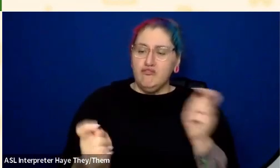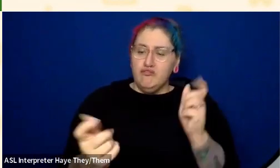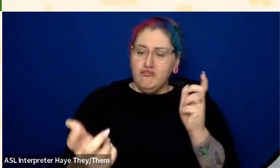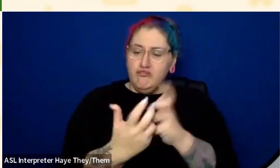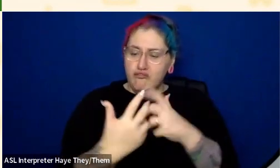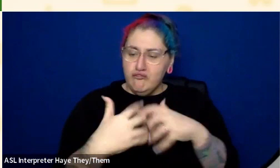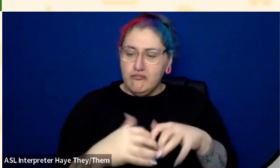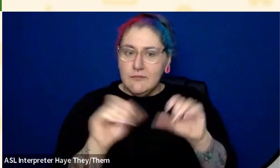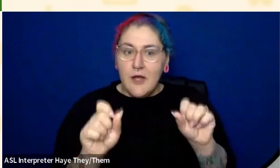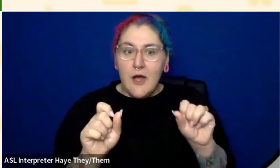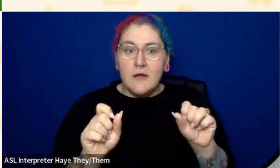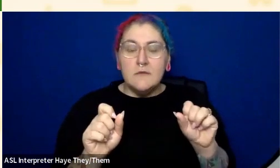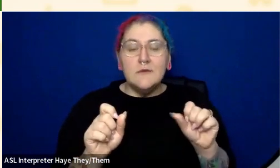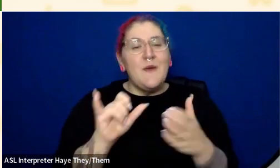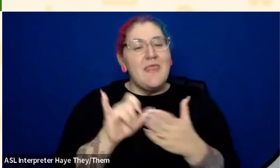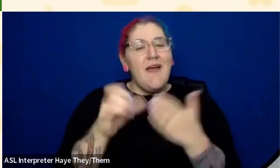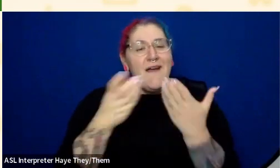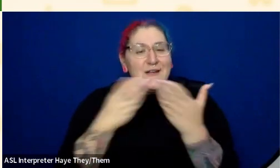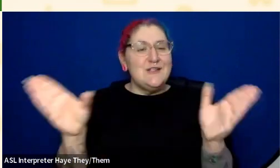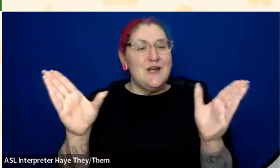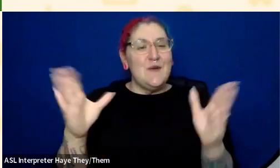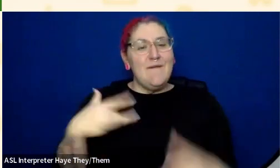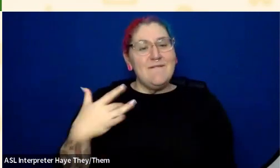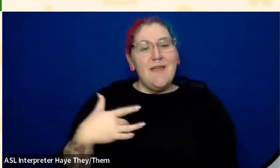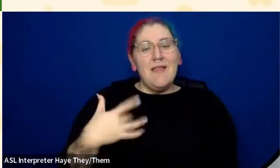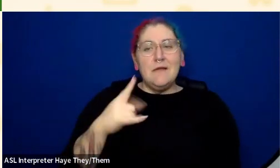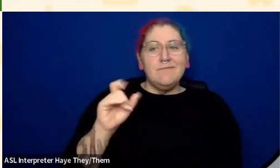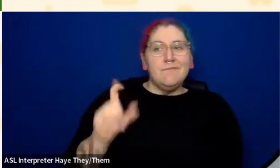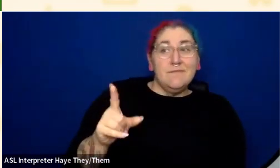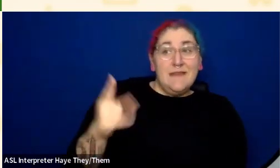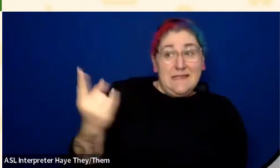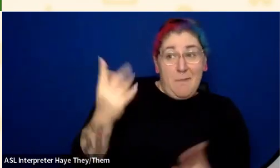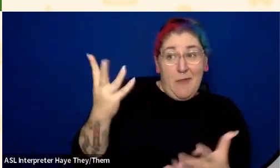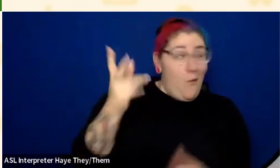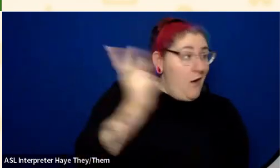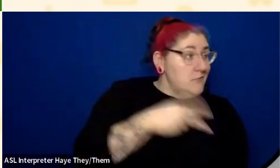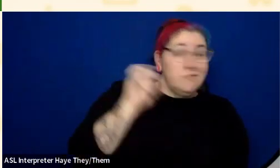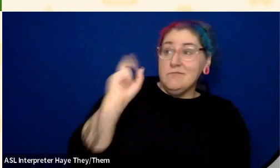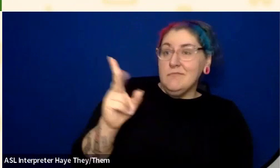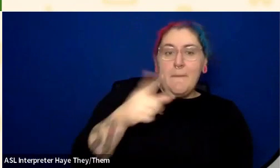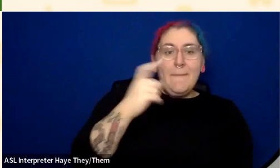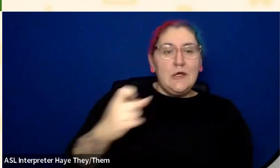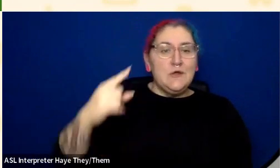¿es esto algo que simplemente quieres incluir en el sitio porque crees que se ve bien? ¿Es algo que realmente mejora el sitio?